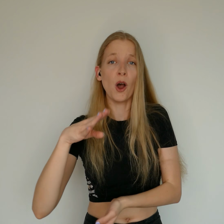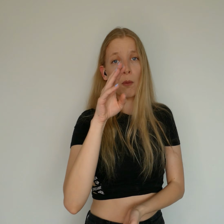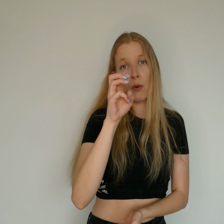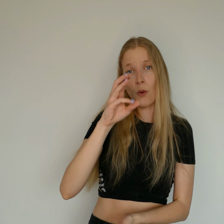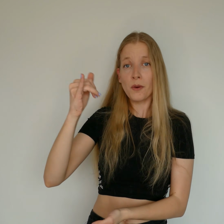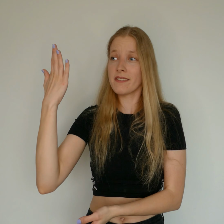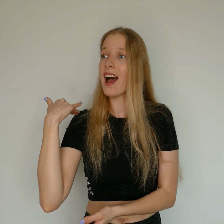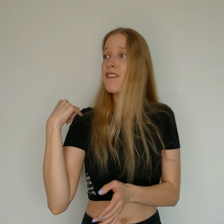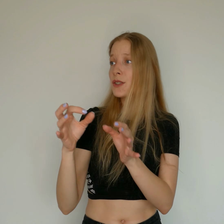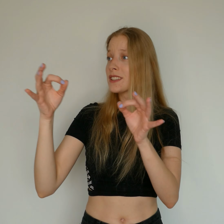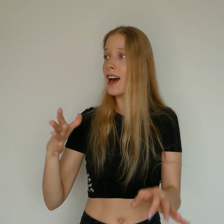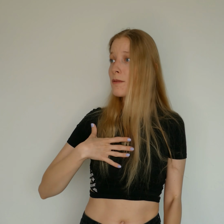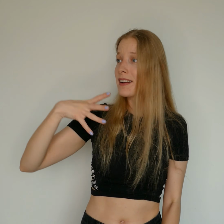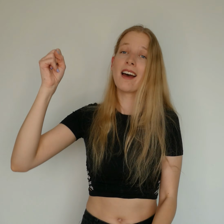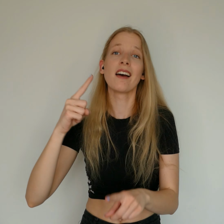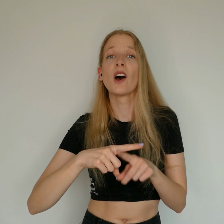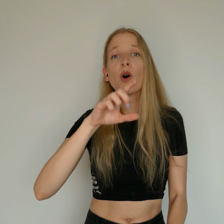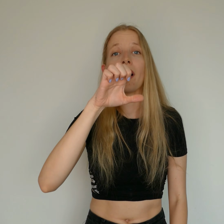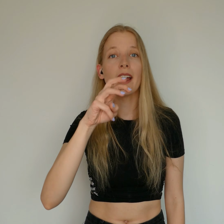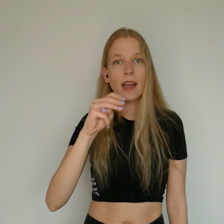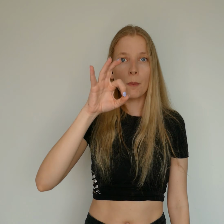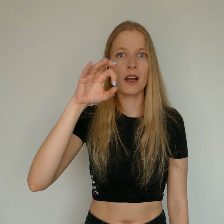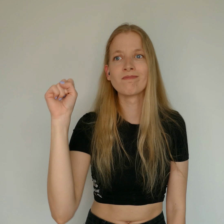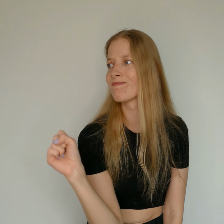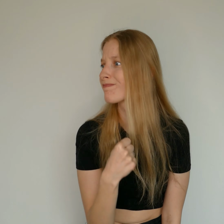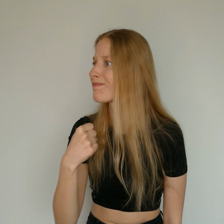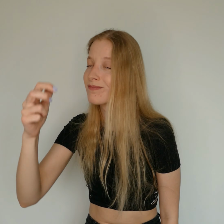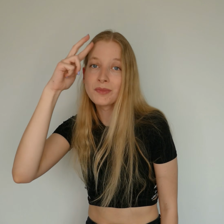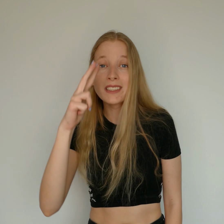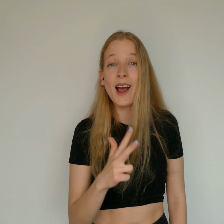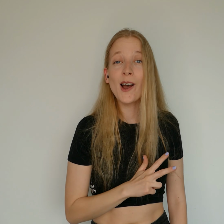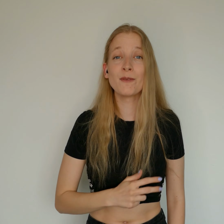Bowie war für'n Tag ein Held Und EMF kann es nich' glauben